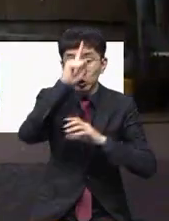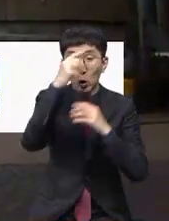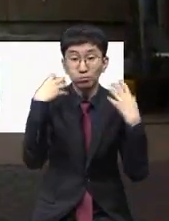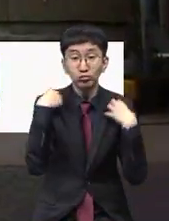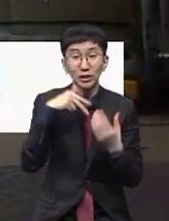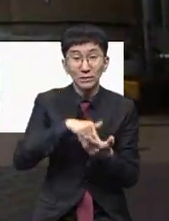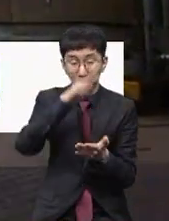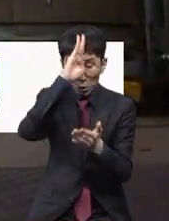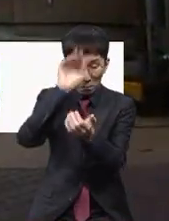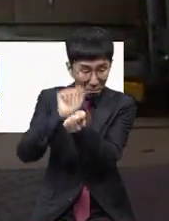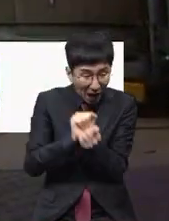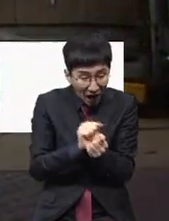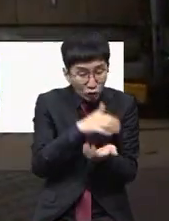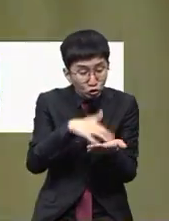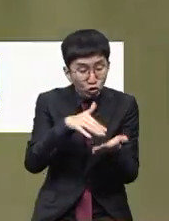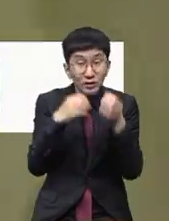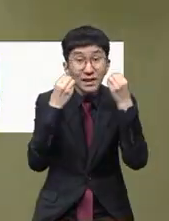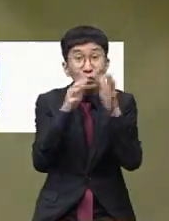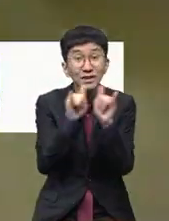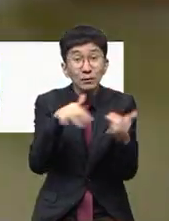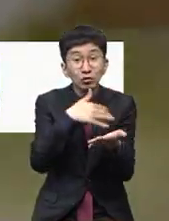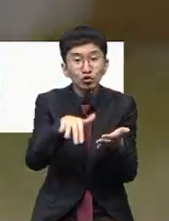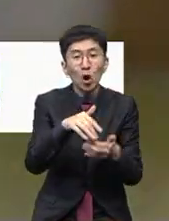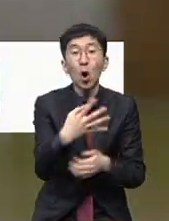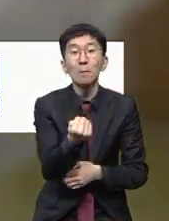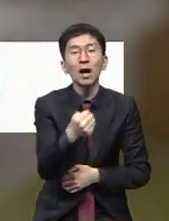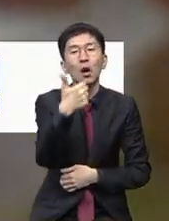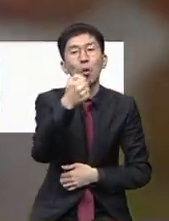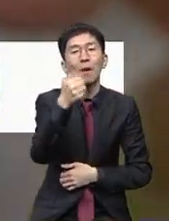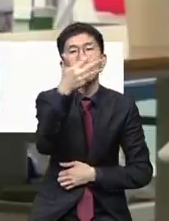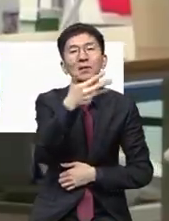코로나19 신규 확진자는 5만 8,700명.